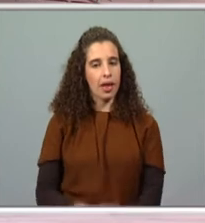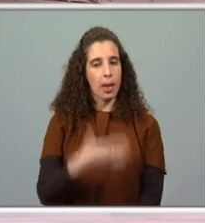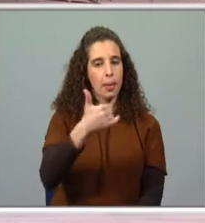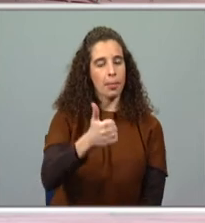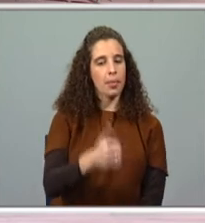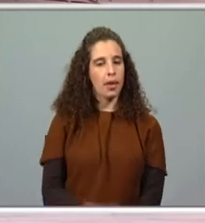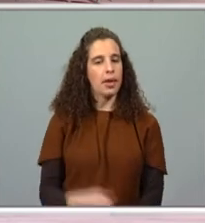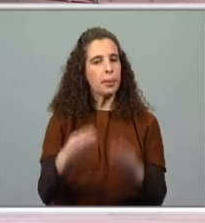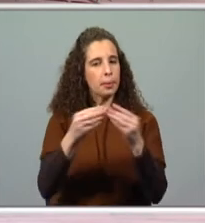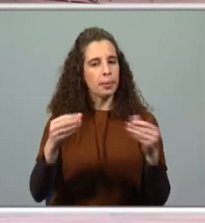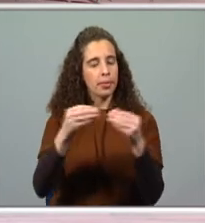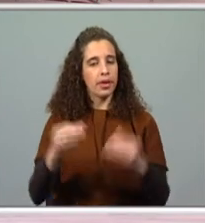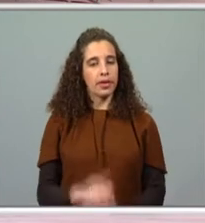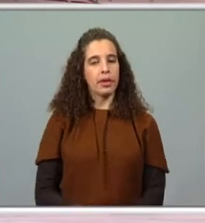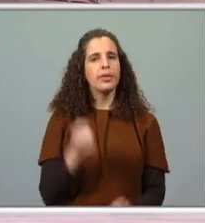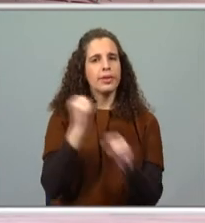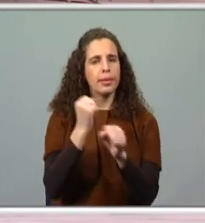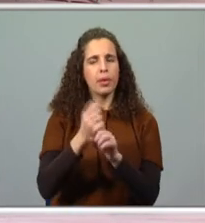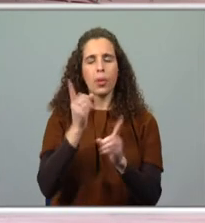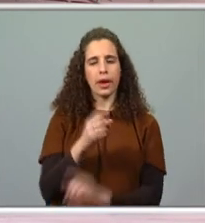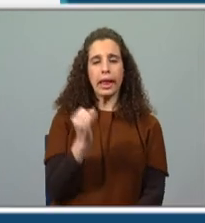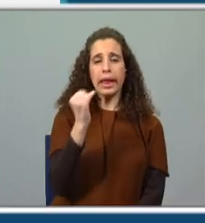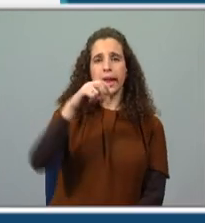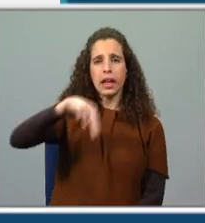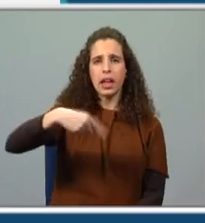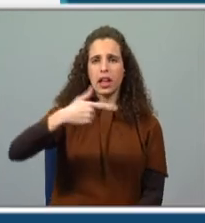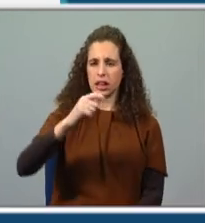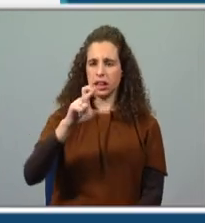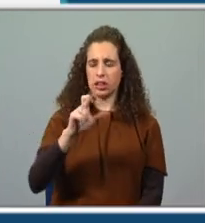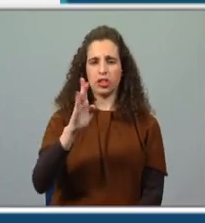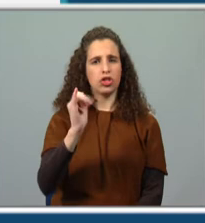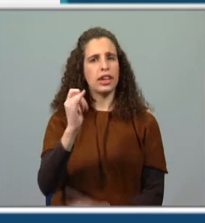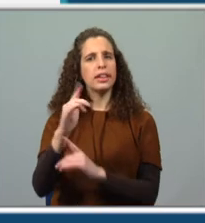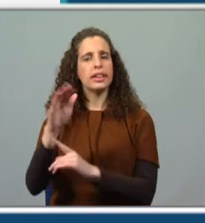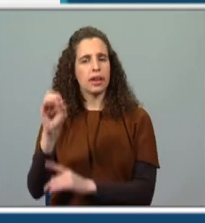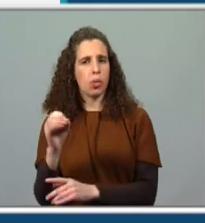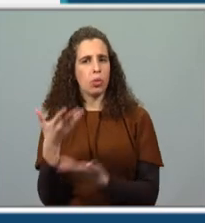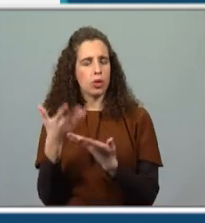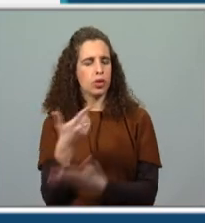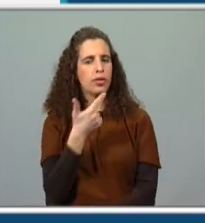matéria em que vamos trabalhar a interjeição e agora vais perceber Porque 我們將處理的問題感嘆詞，現在你會明白為什麼